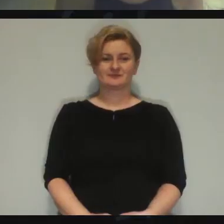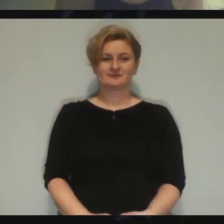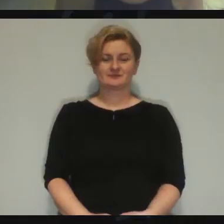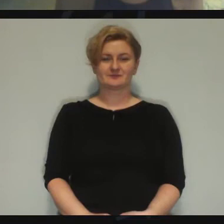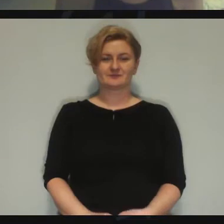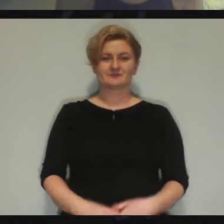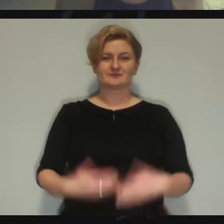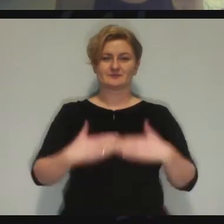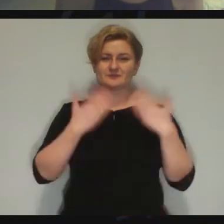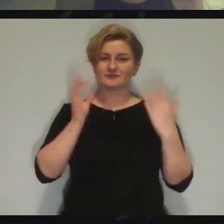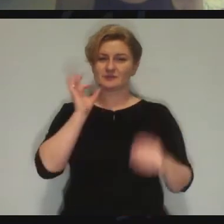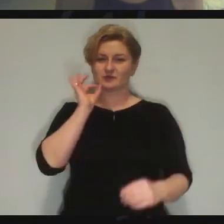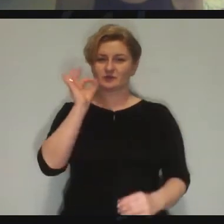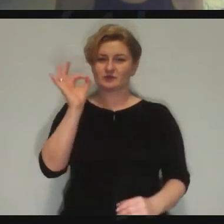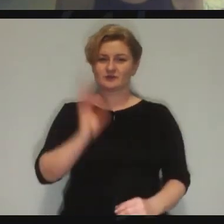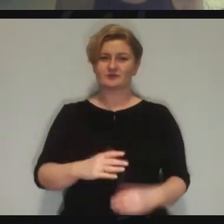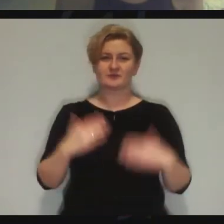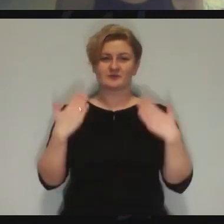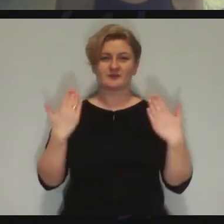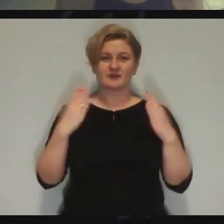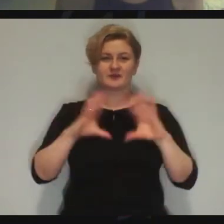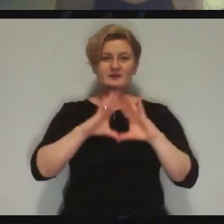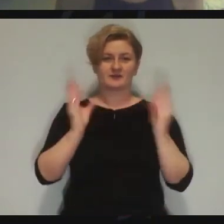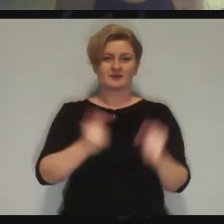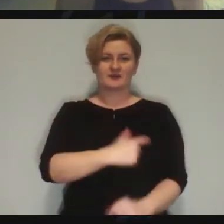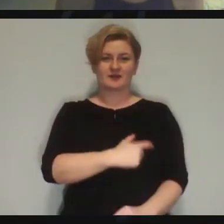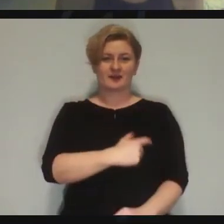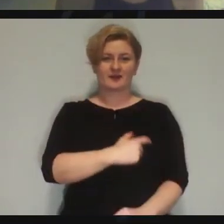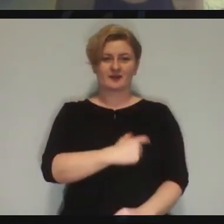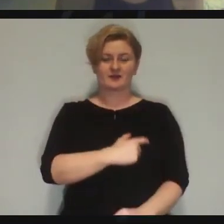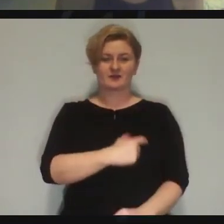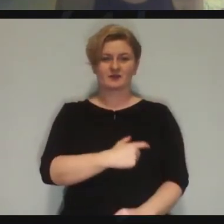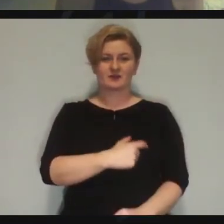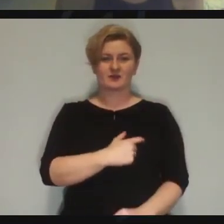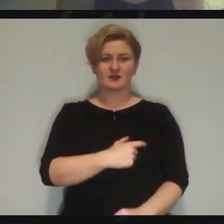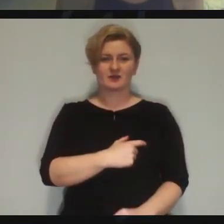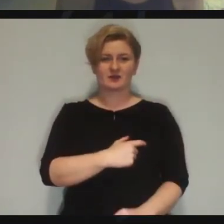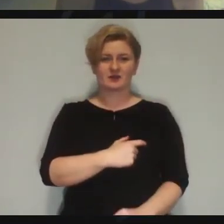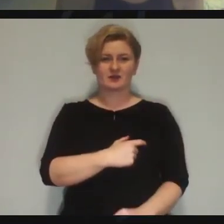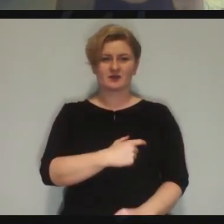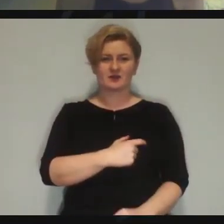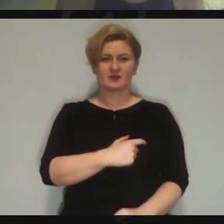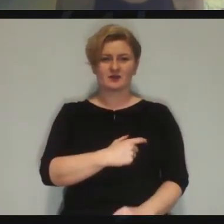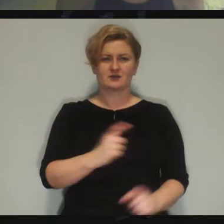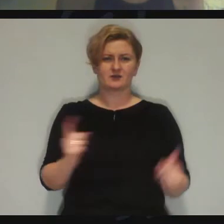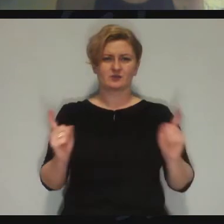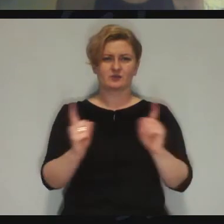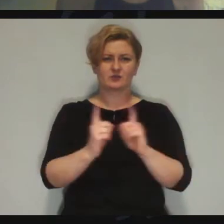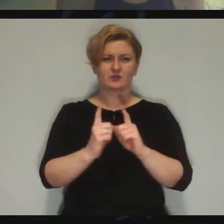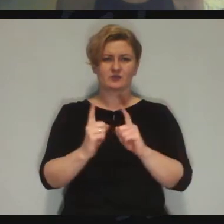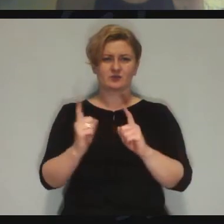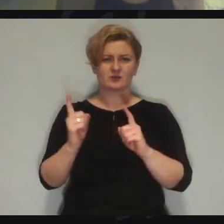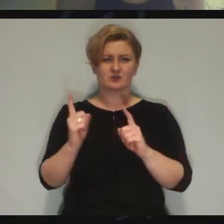Dominika: Dzień dobry, witam wszystkich serdecznie na ostatnim spotkaniu w ramach projektu CyrkON.